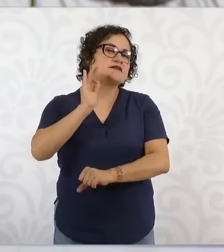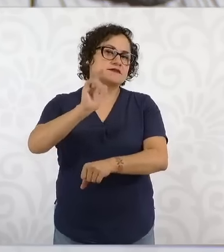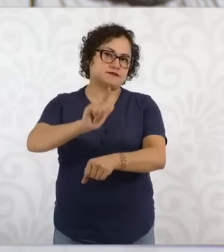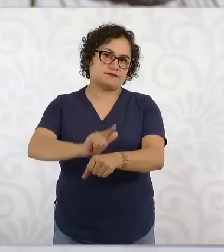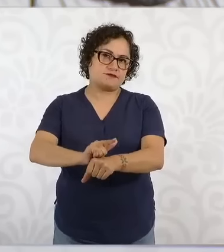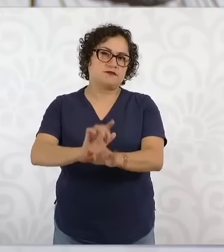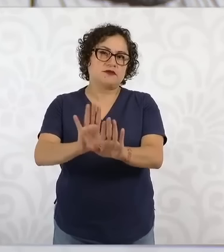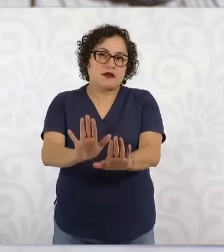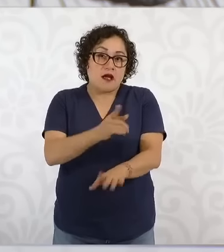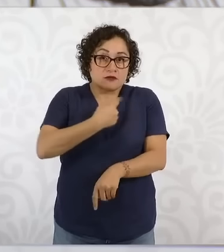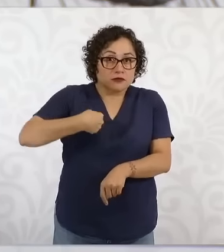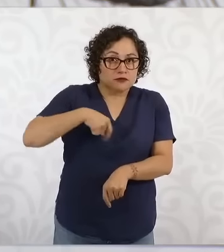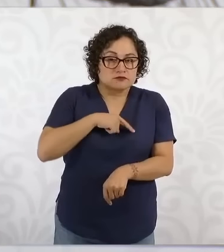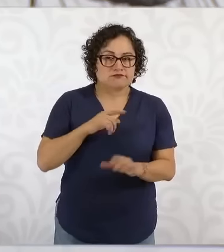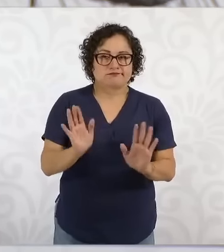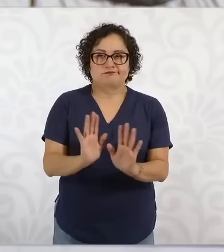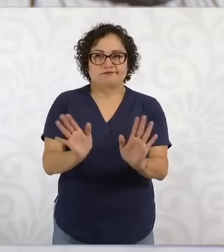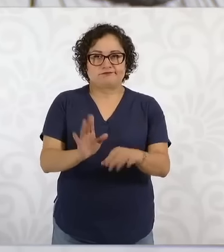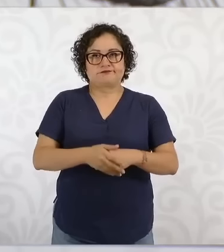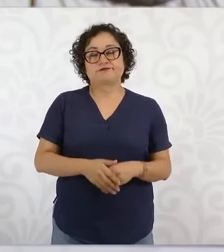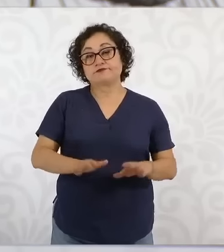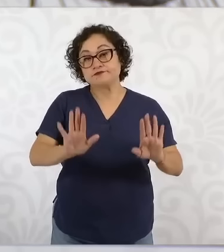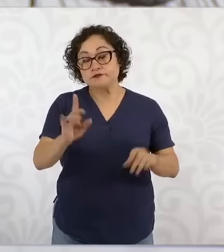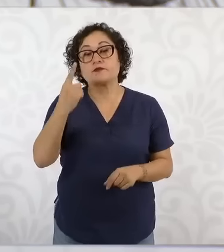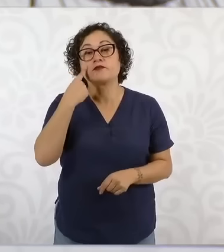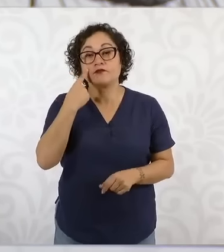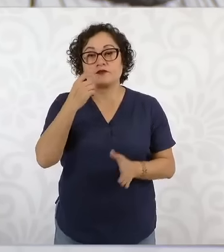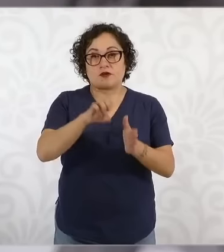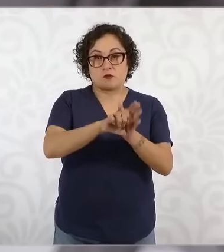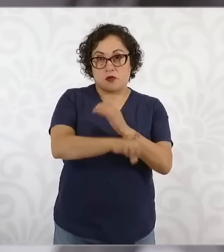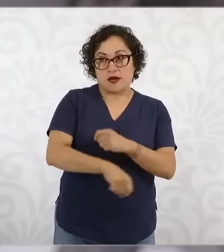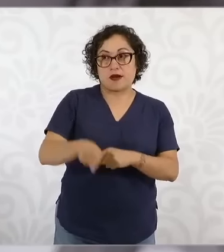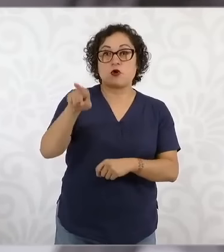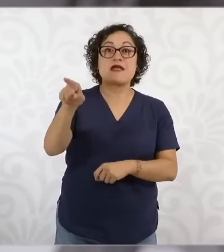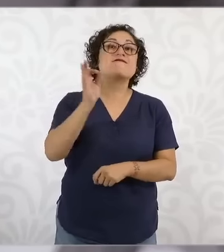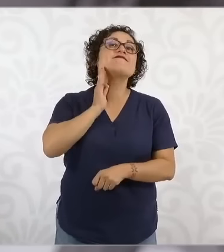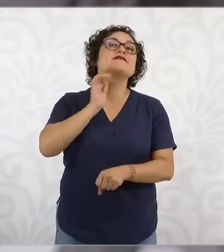o sea, digamos, cuando se encuentra a partir de la fiscalía que hay un delito particular,